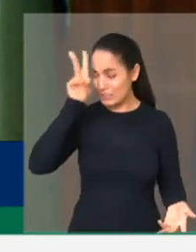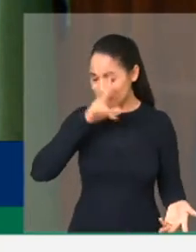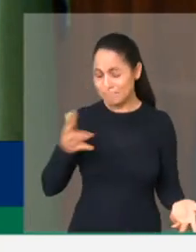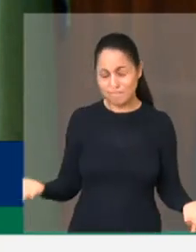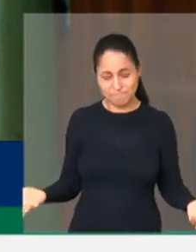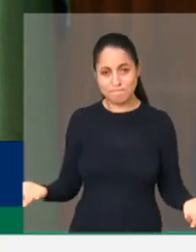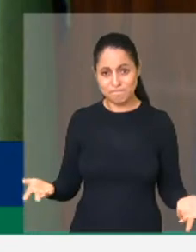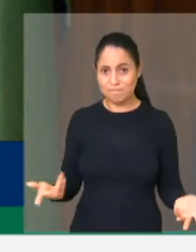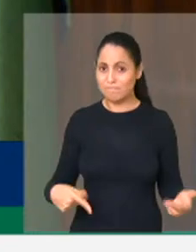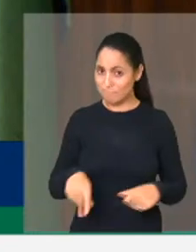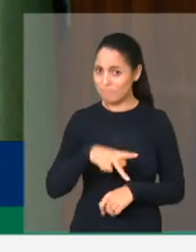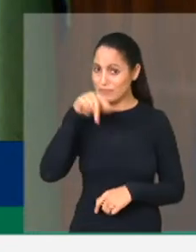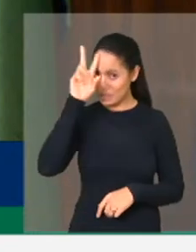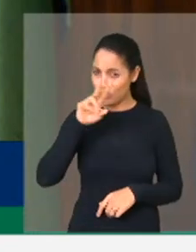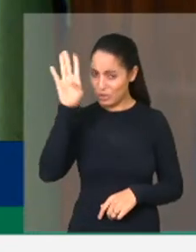É PRECISO TAMBÉM QUE ESSE PARLAMENTO LEMBRE EM QUAL